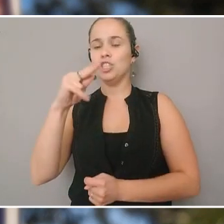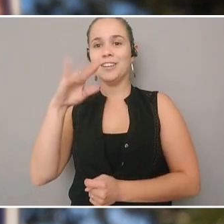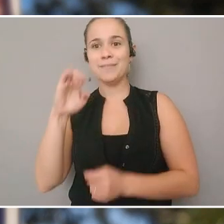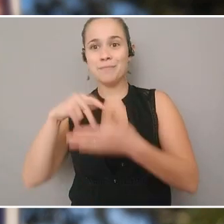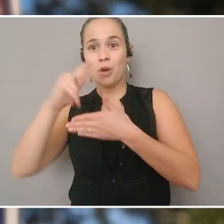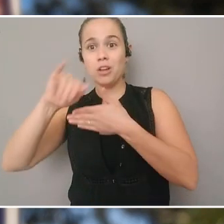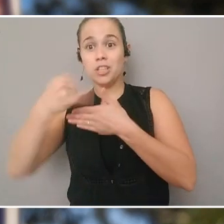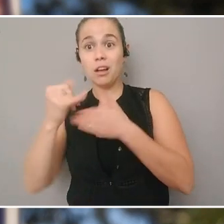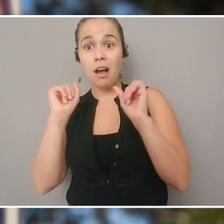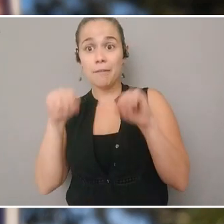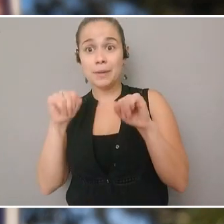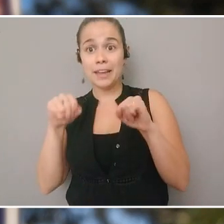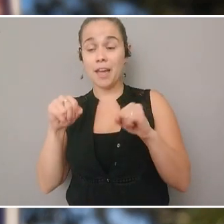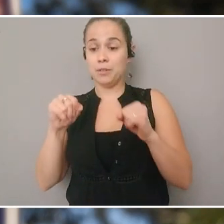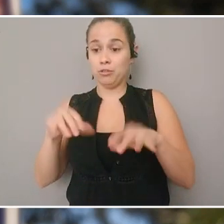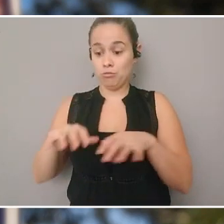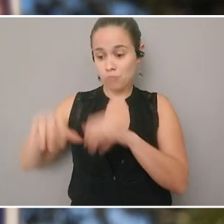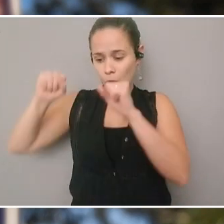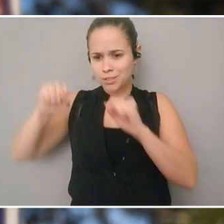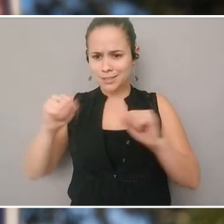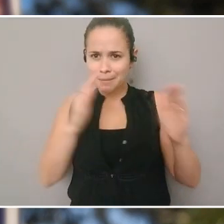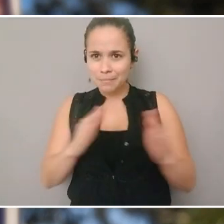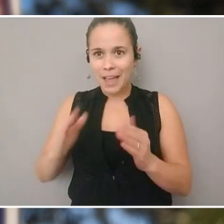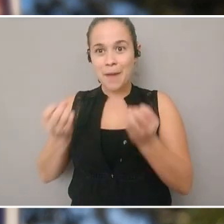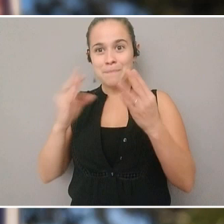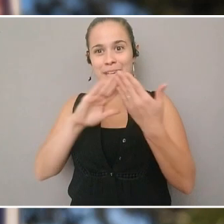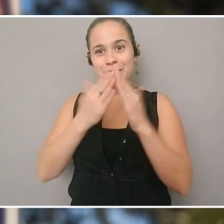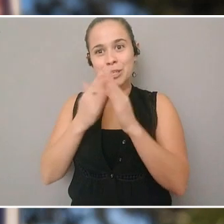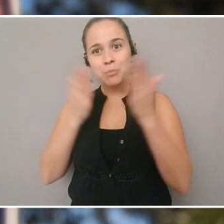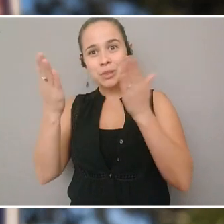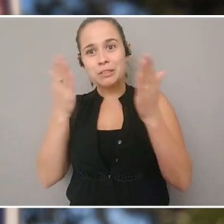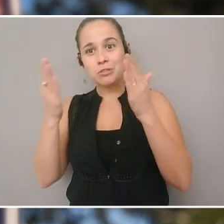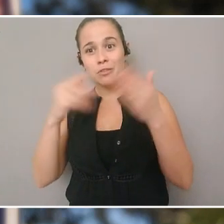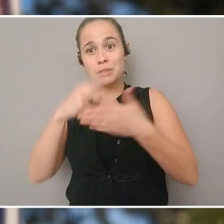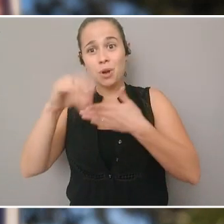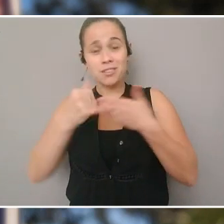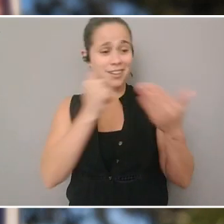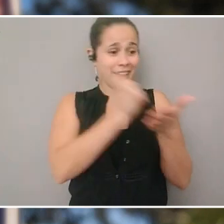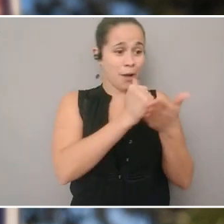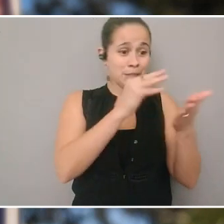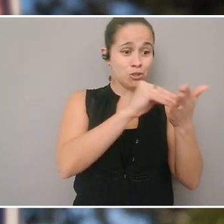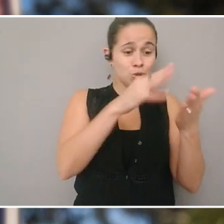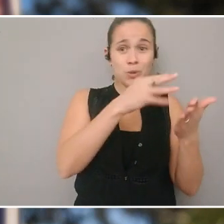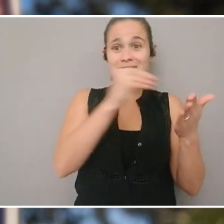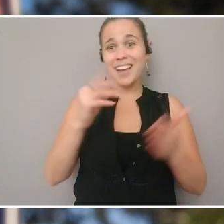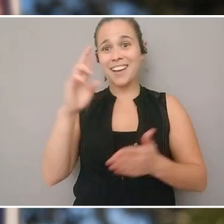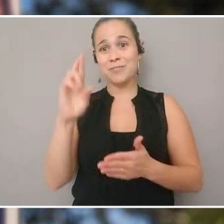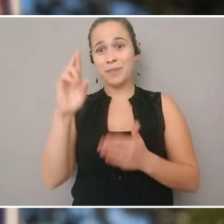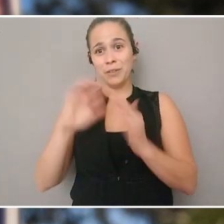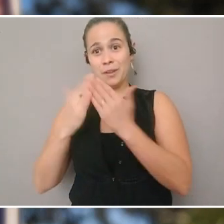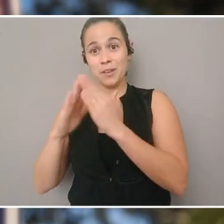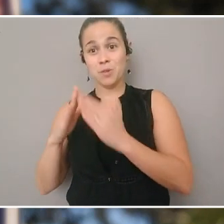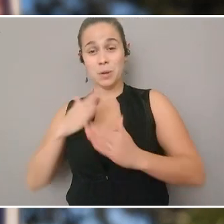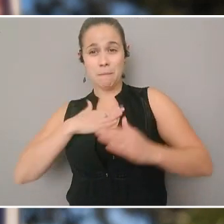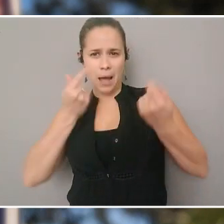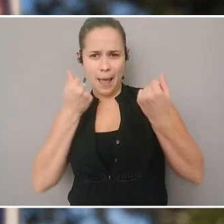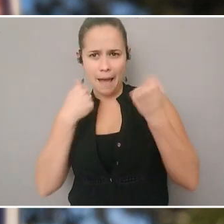proyectos de servicio comunitarios ayudando estudiantes y la comunidad de Riverside y mi esfuerzo por hacer un trabajo significativo y ser